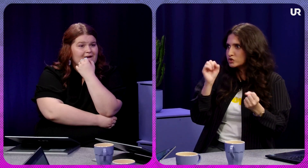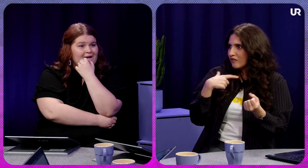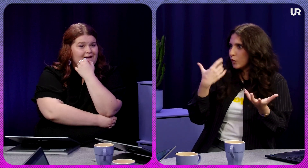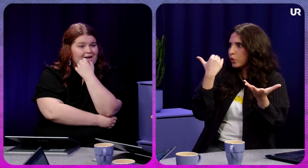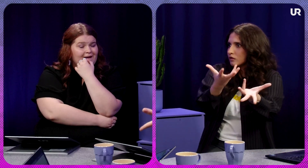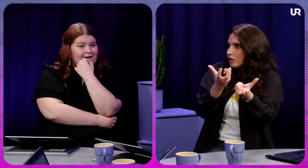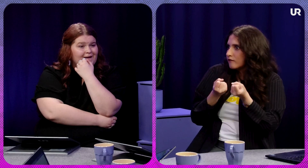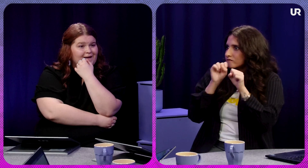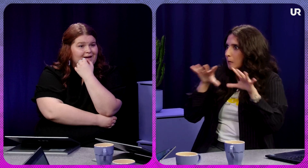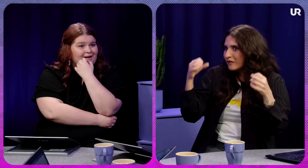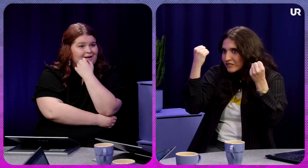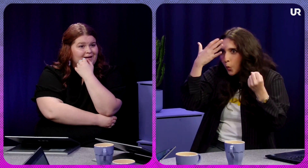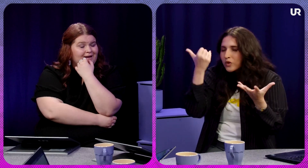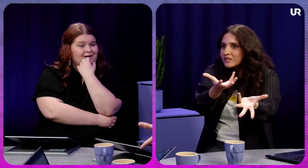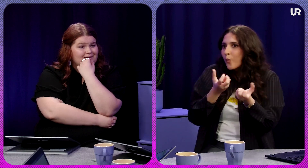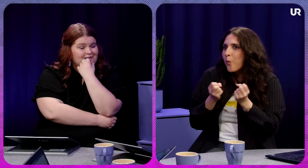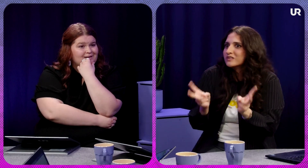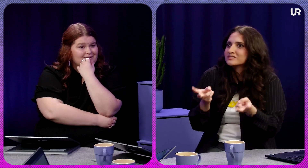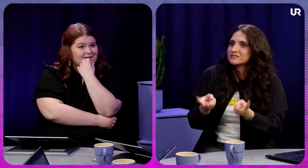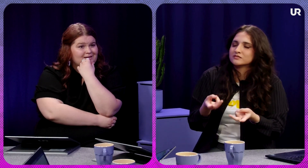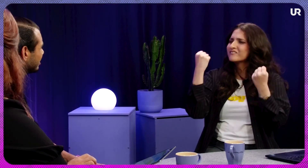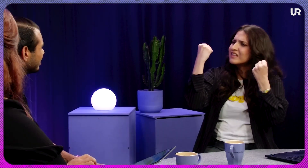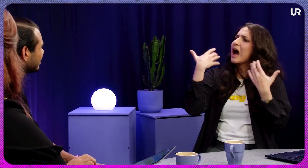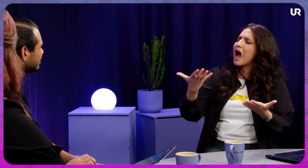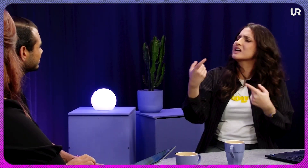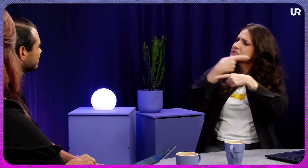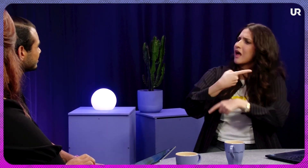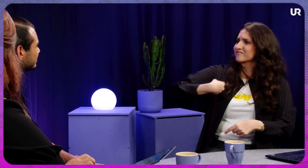Det är inte bra. Hur ska vi kunna ta in information på ett bra sätt? Det är viktigt.